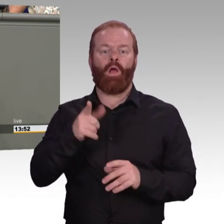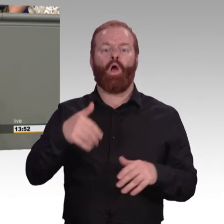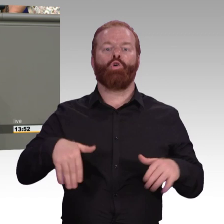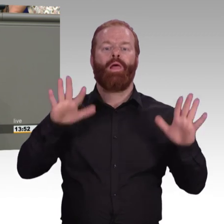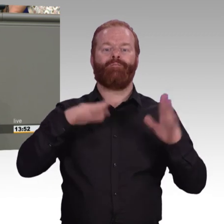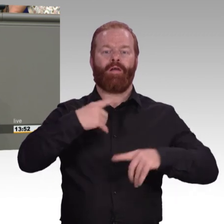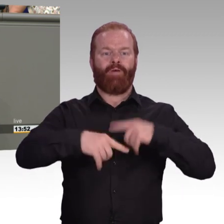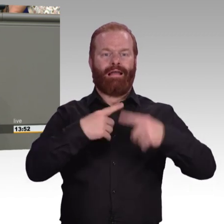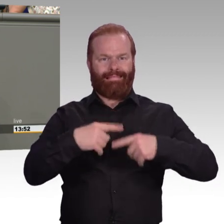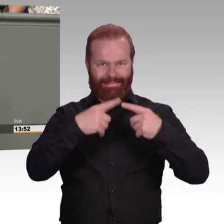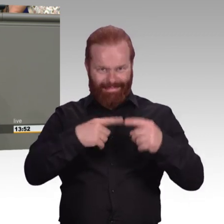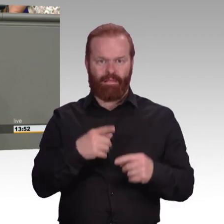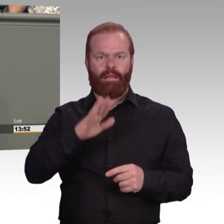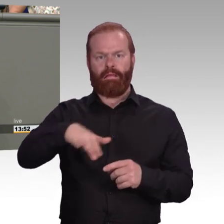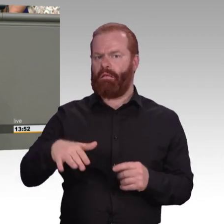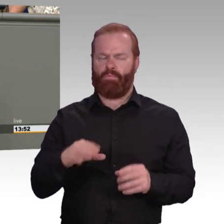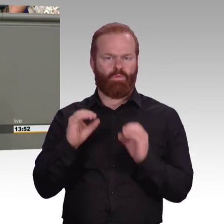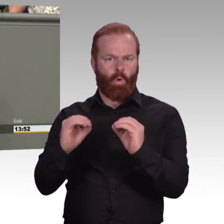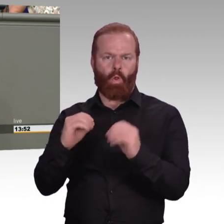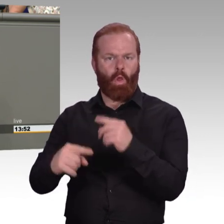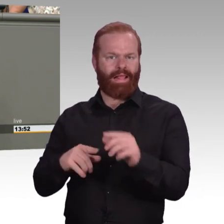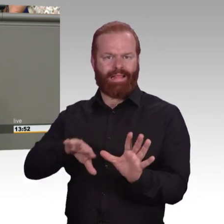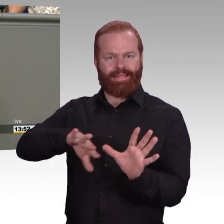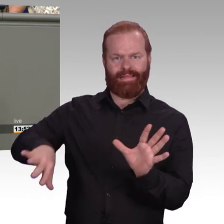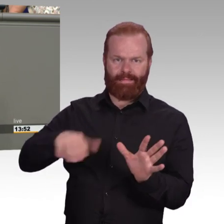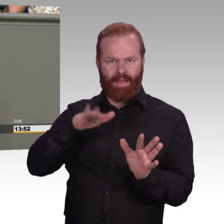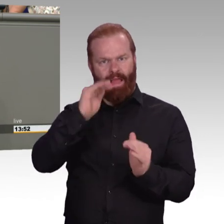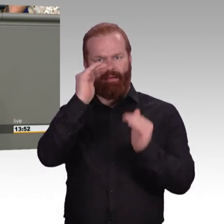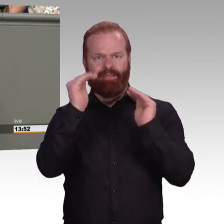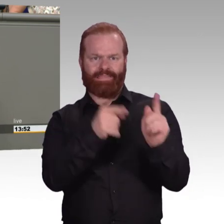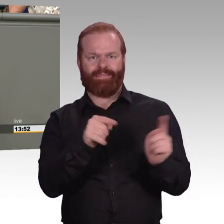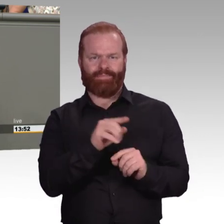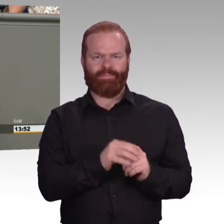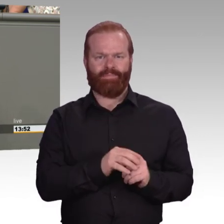müssen wir uns um die Kinderrechte und das Recht auf körperliche Unversehrtheit